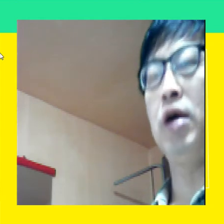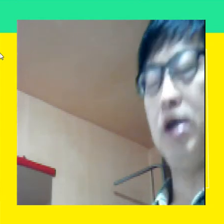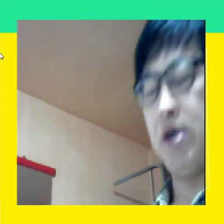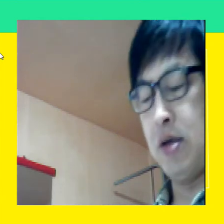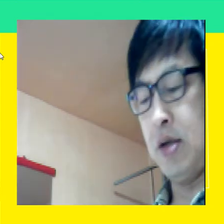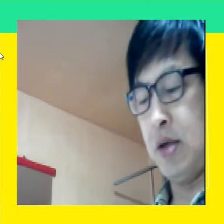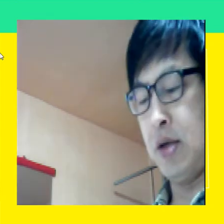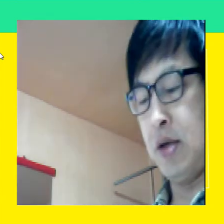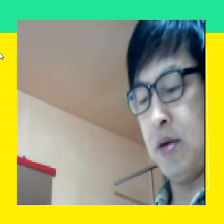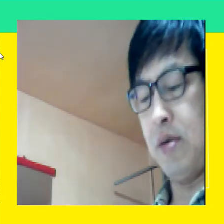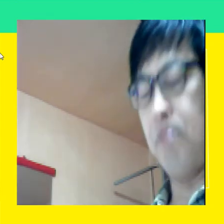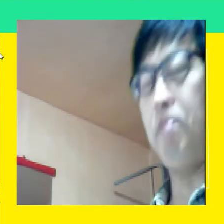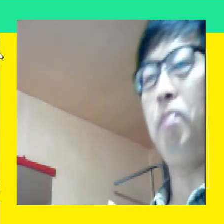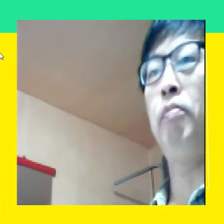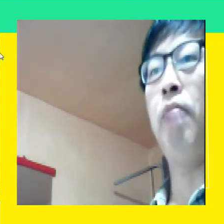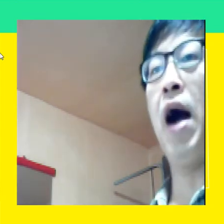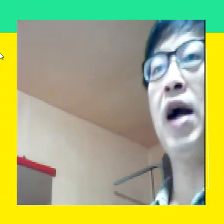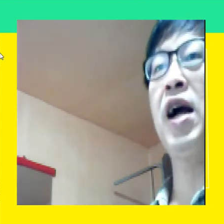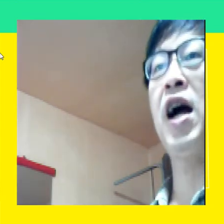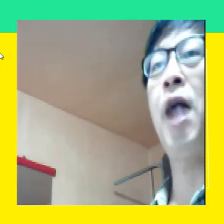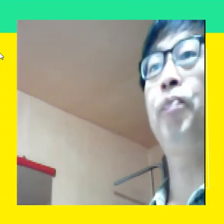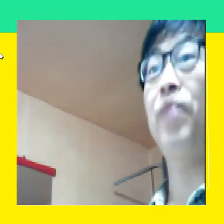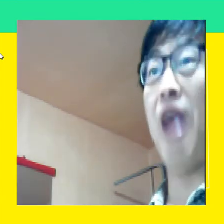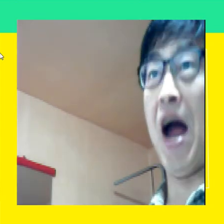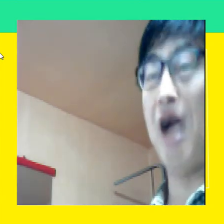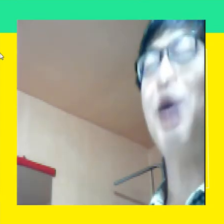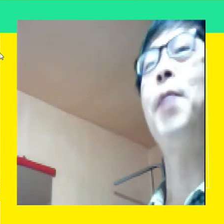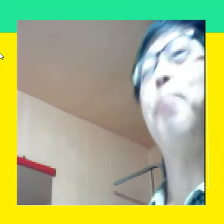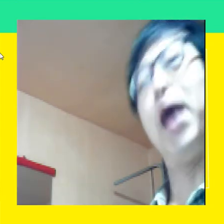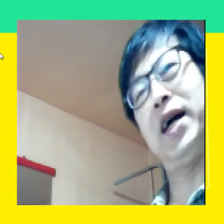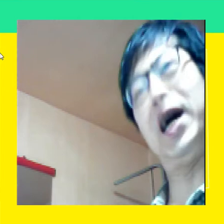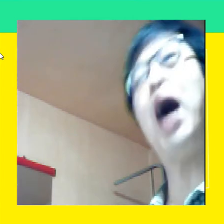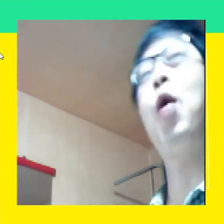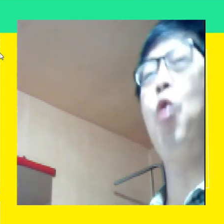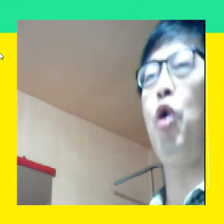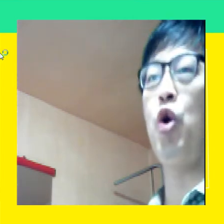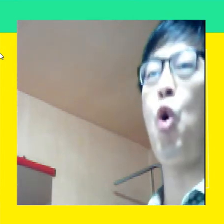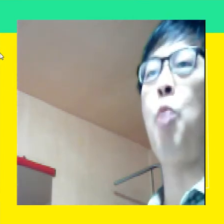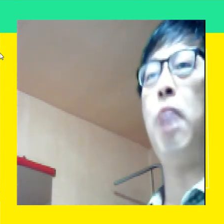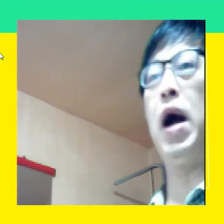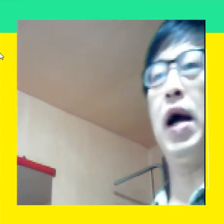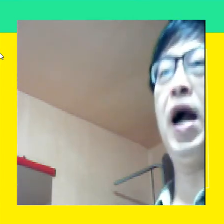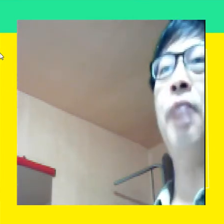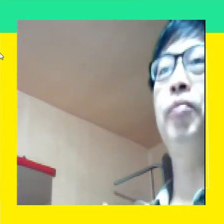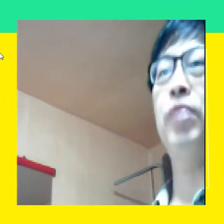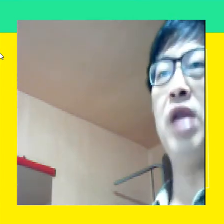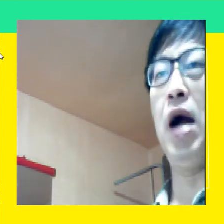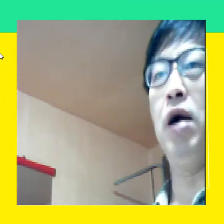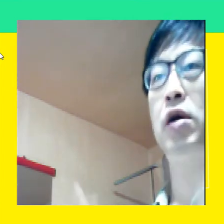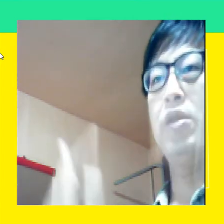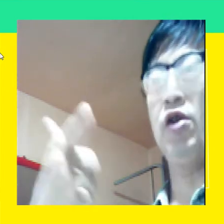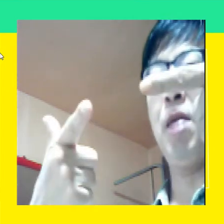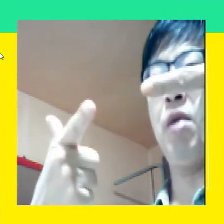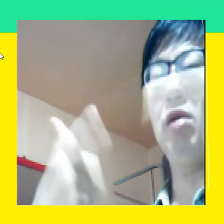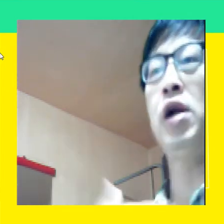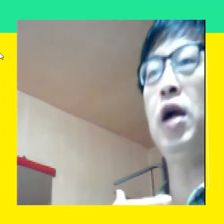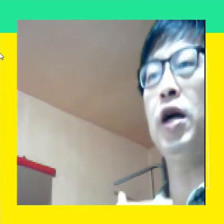가슴을 양손가락으로 쓸면... '반가워요'